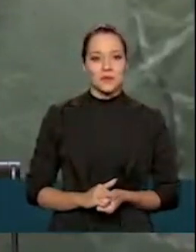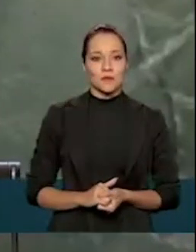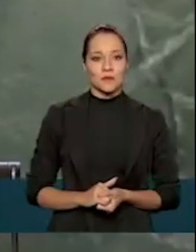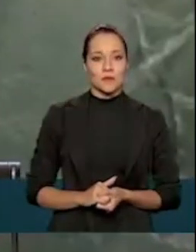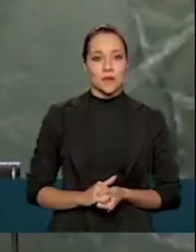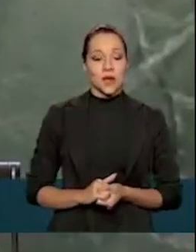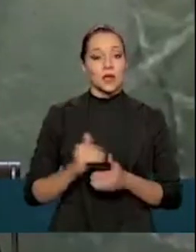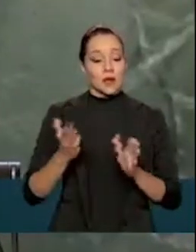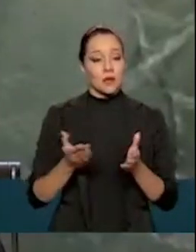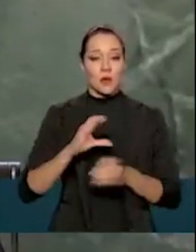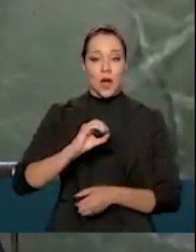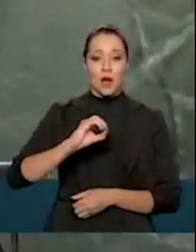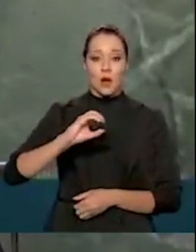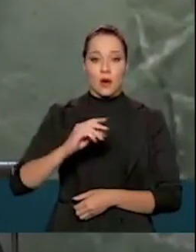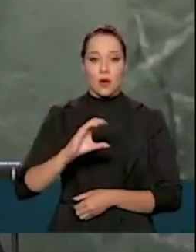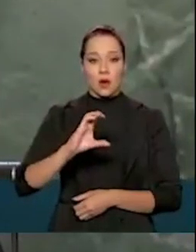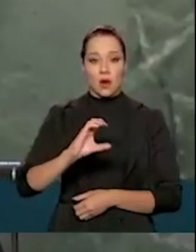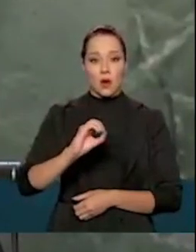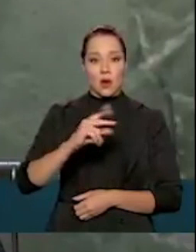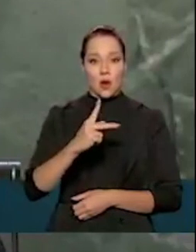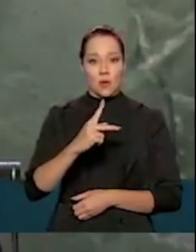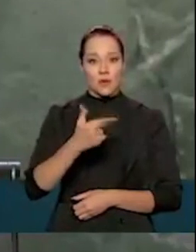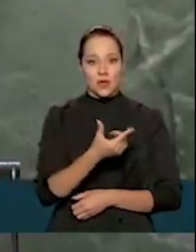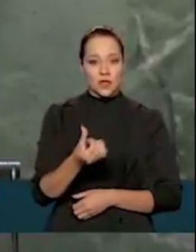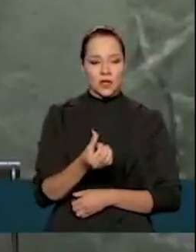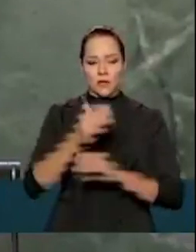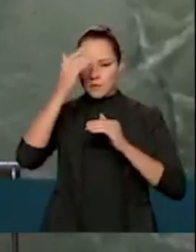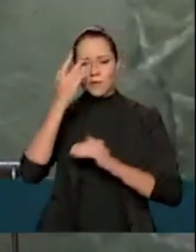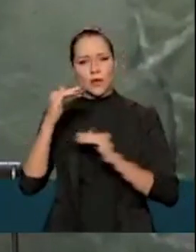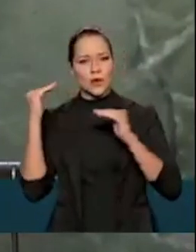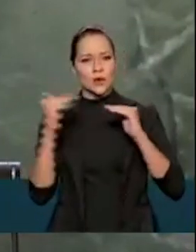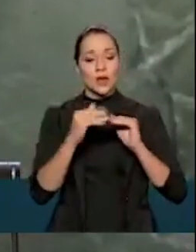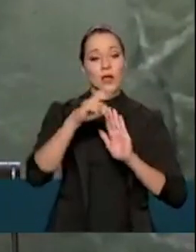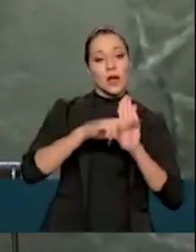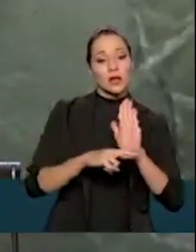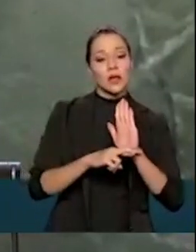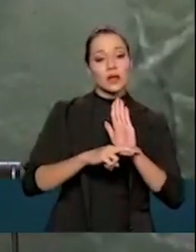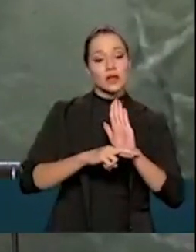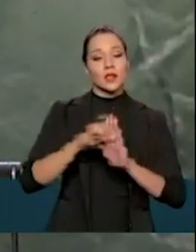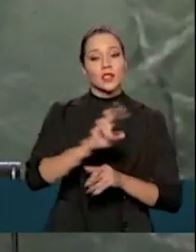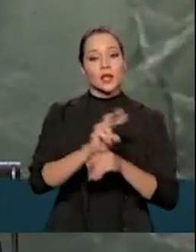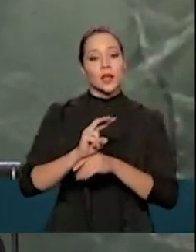ocasião da Copa e 26 buscaremos consenso sobre as regras do mercado de crédito de carbono Global